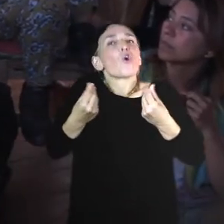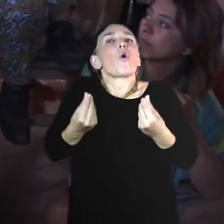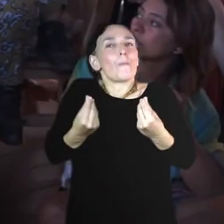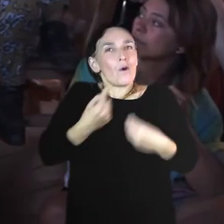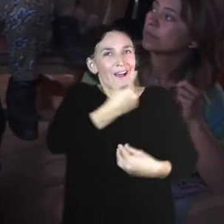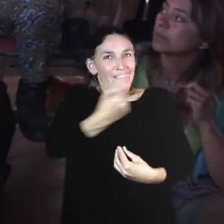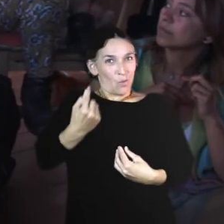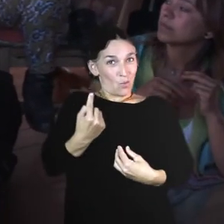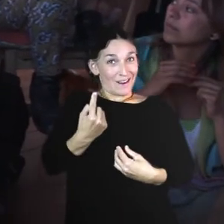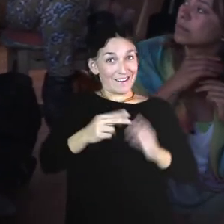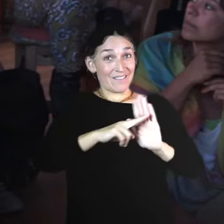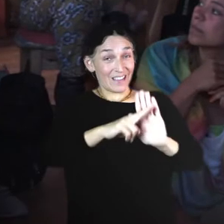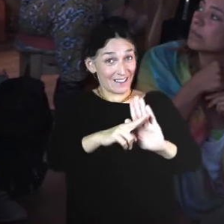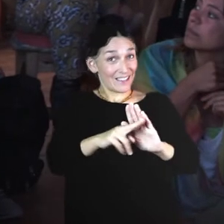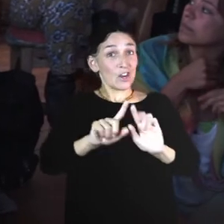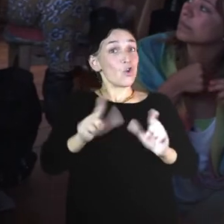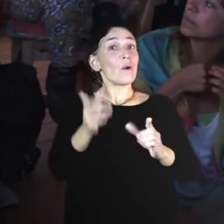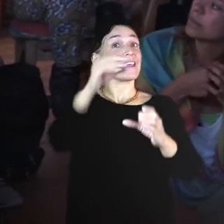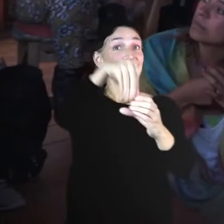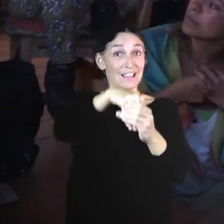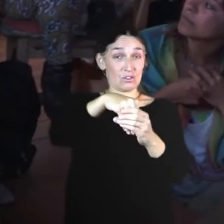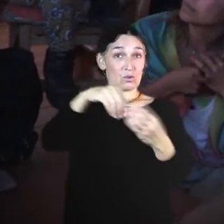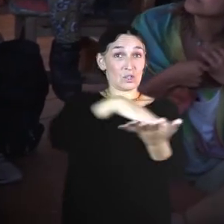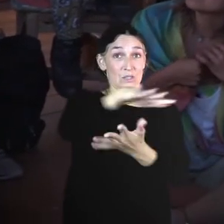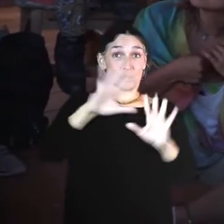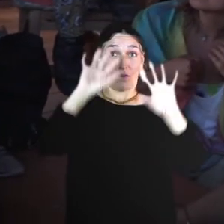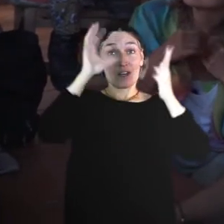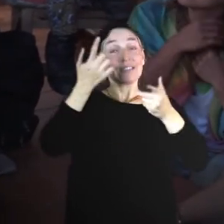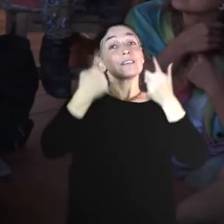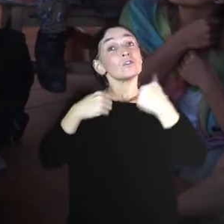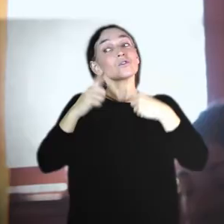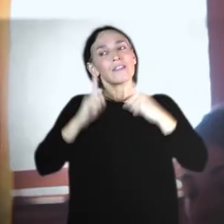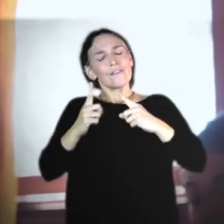Y ya que no estamos en esa situación de violencia, podemos hacernos cargo de nuestros sentimientos.